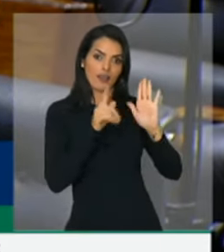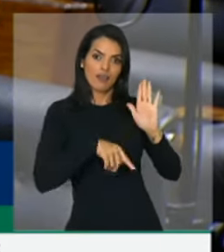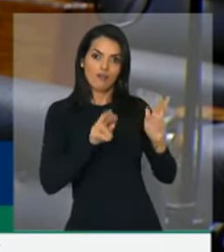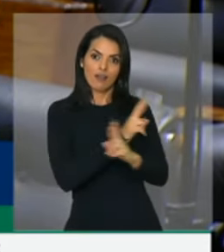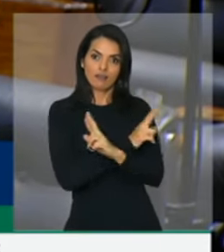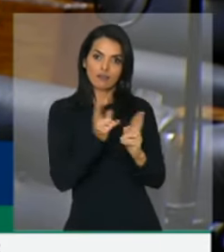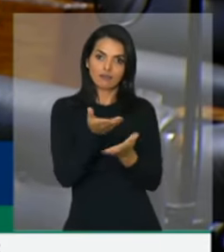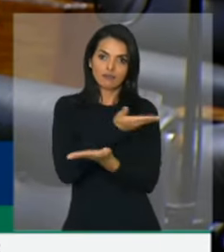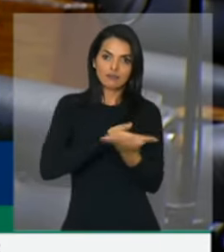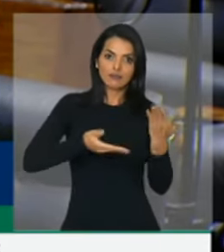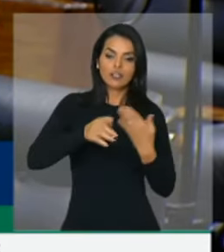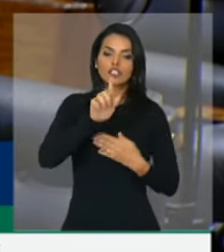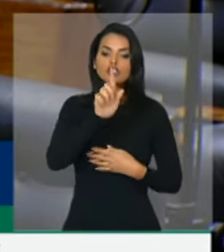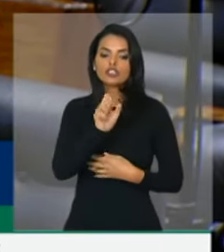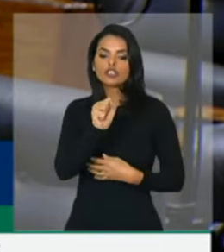QUERIA ESCLARECER AQUI QUE REGULAÇÃO SERÁ FEITA PELO